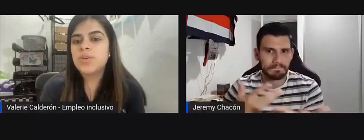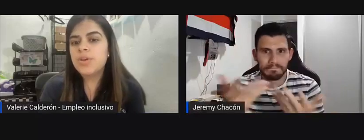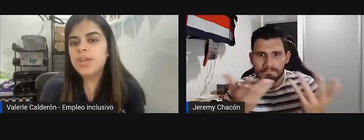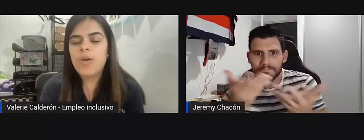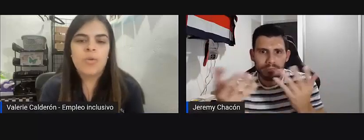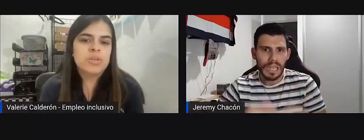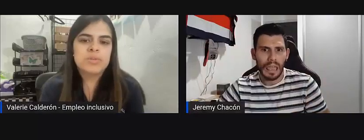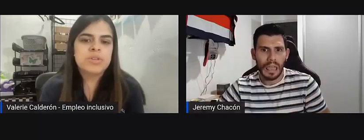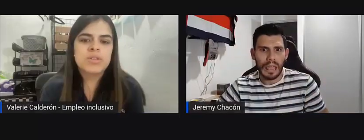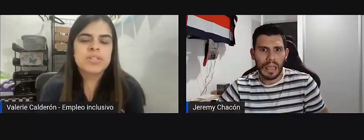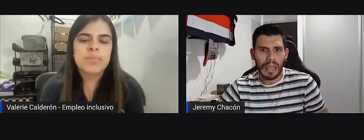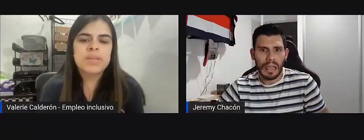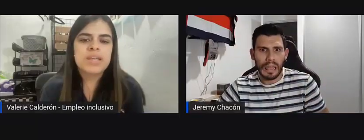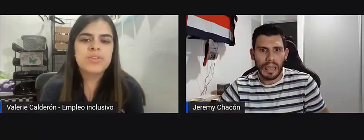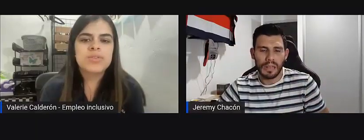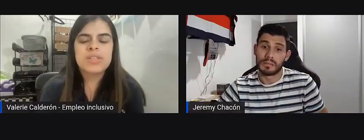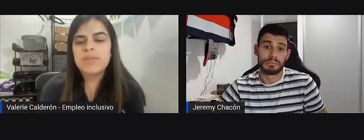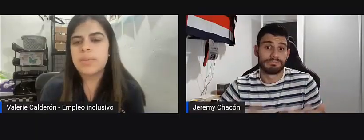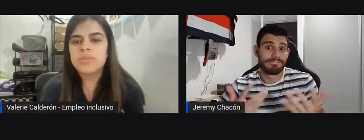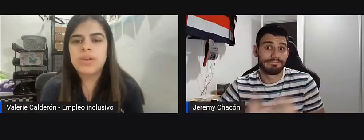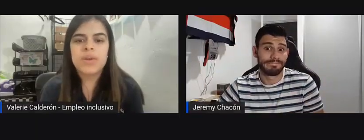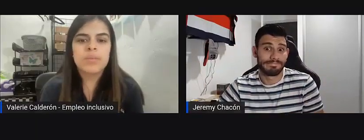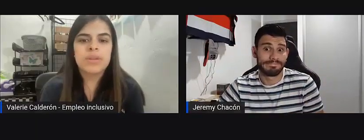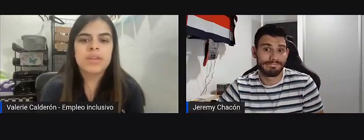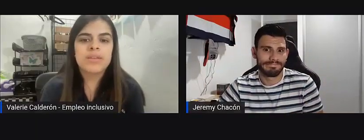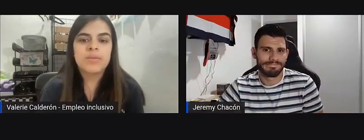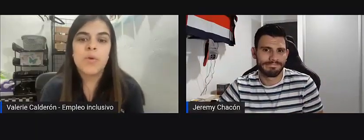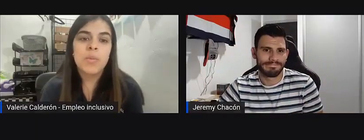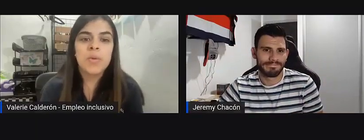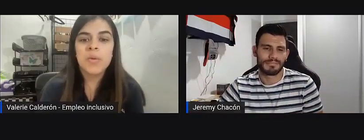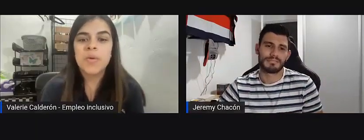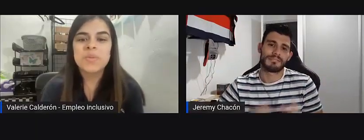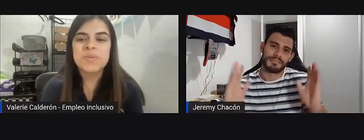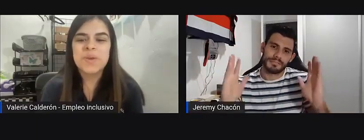persona sorda o es persona con discapacidad Entonces sí vamos a ver verdad Cómo cómo se